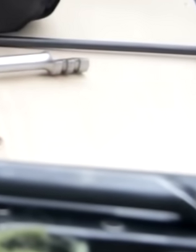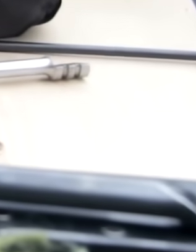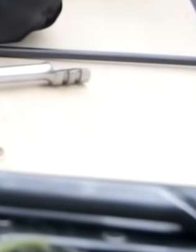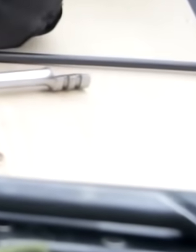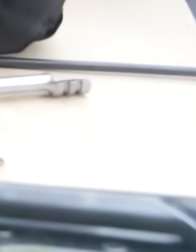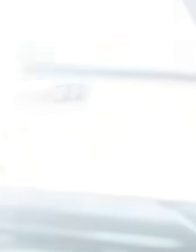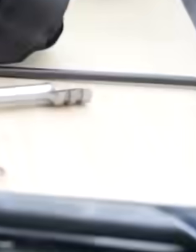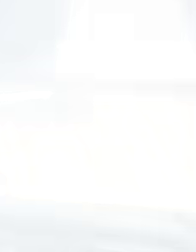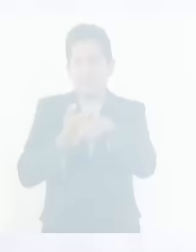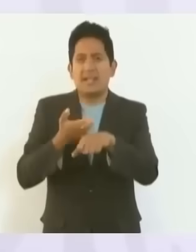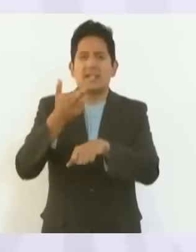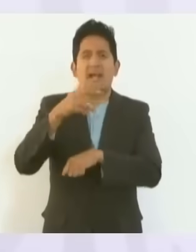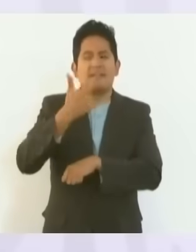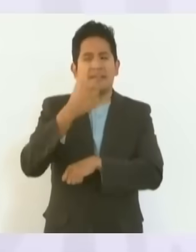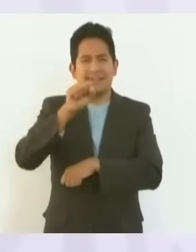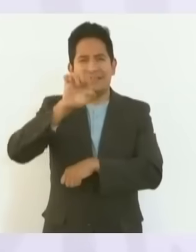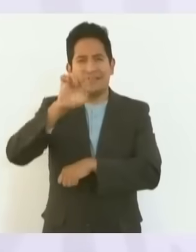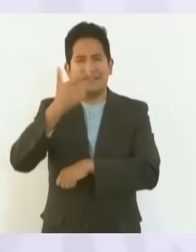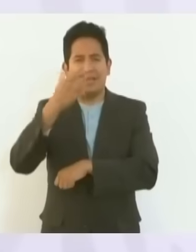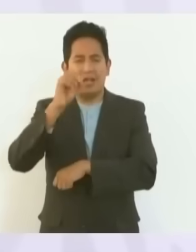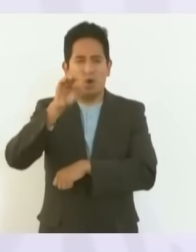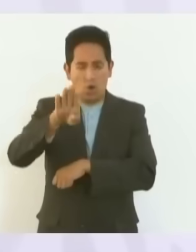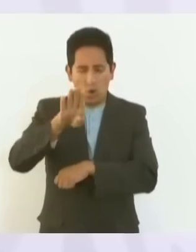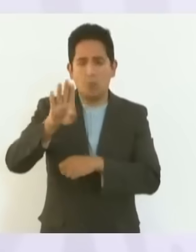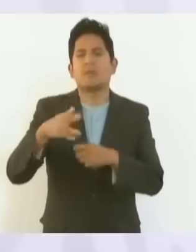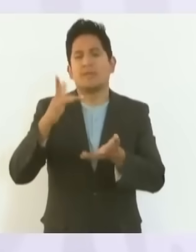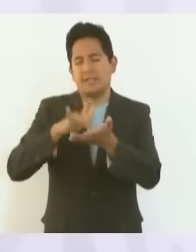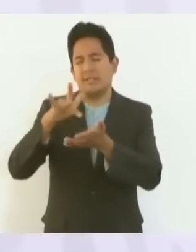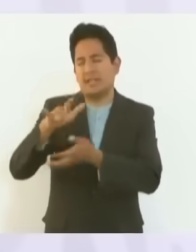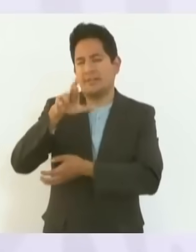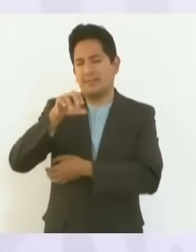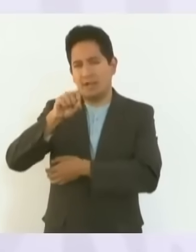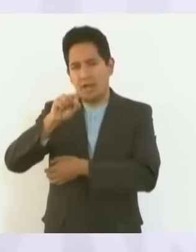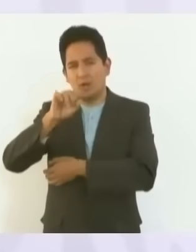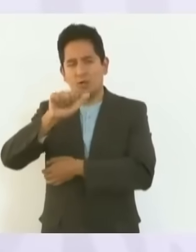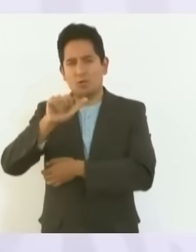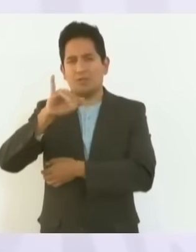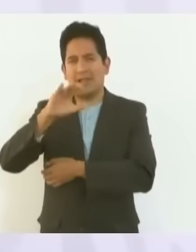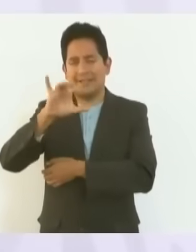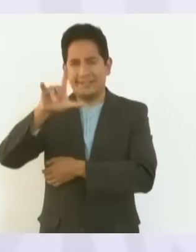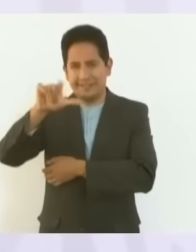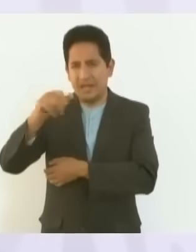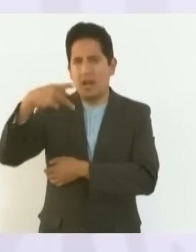su gobierno con la construcción de la paz. En su mensaje, la presidenta de México mencionó que el